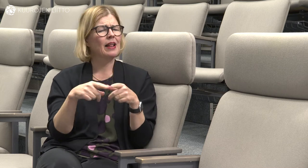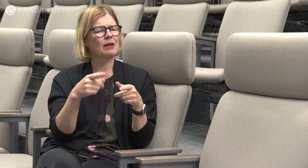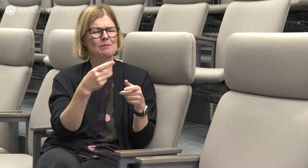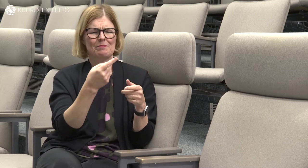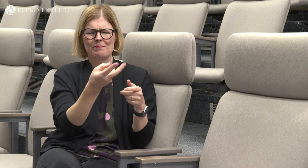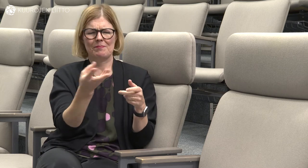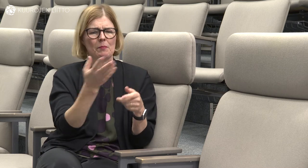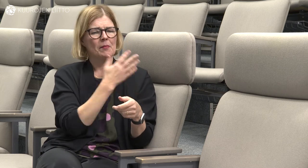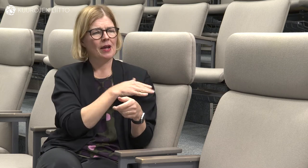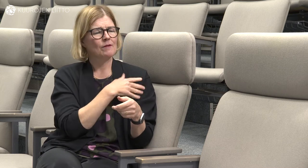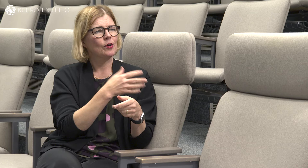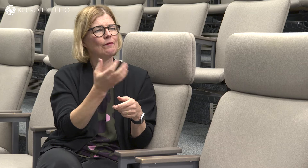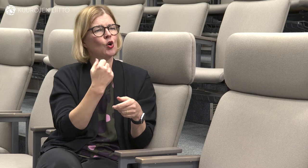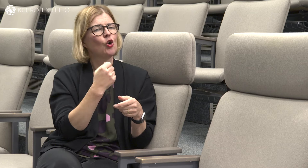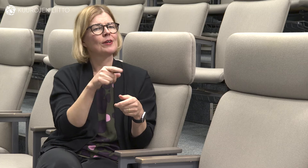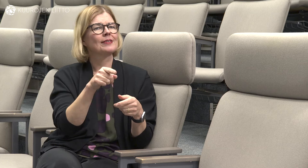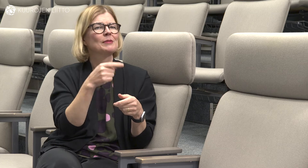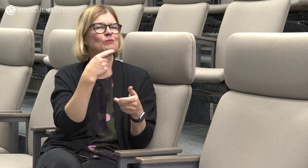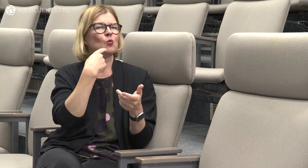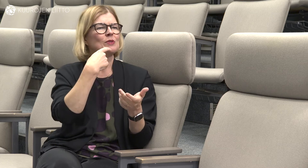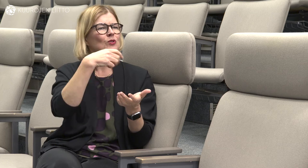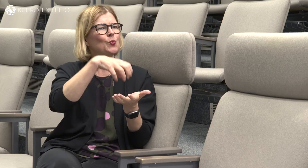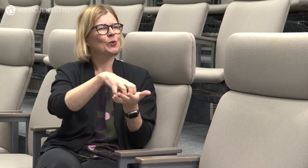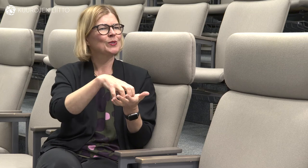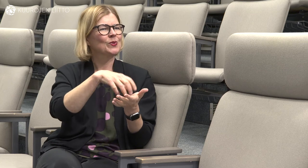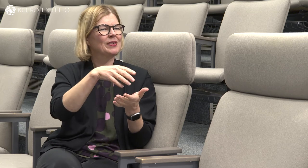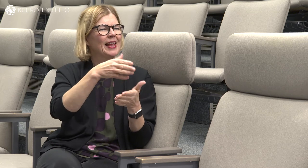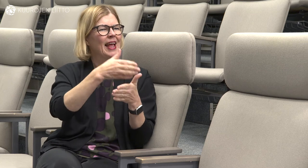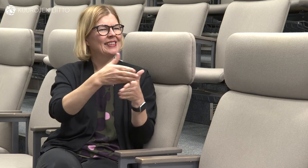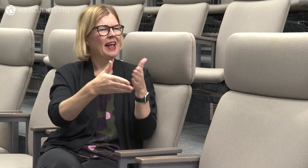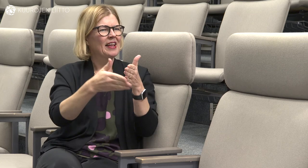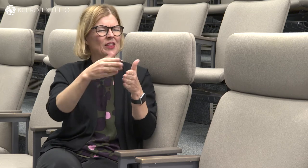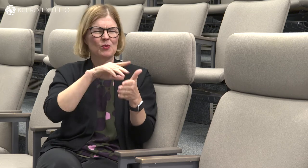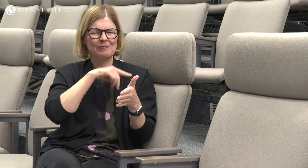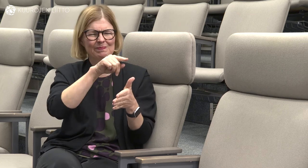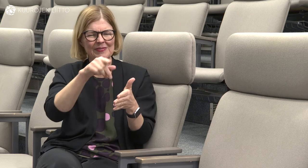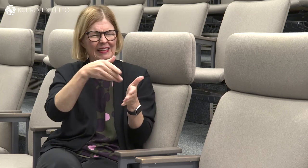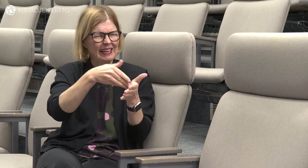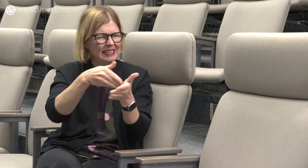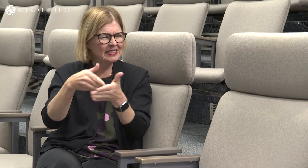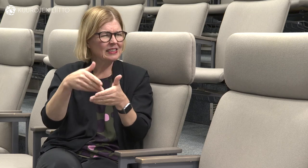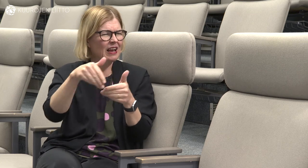Toimenpiteiden avulla voitaisiin myös puuttua rakenteellisiin esteisiin -